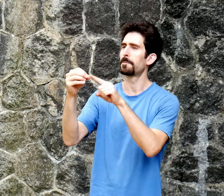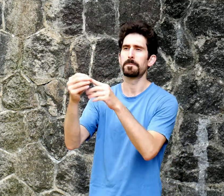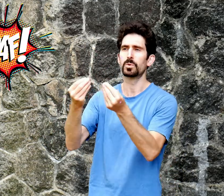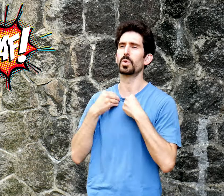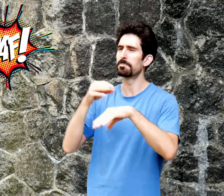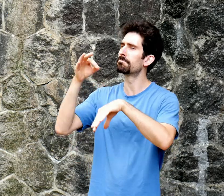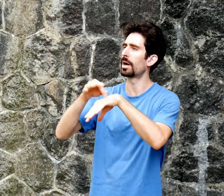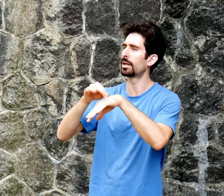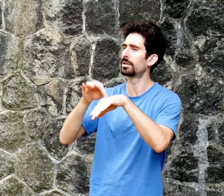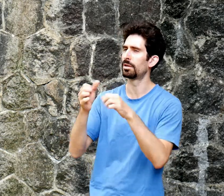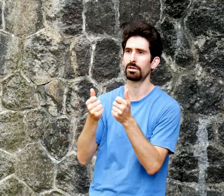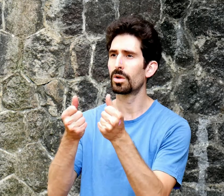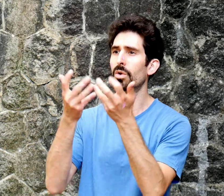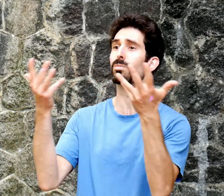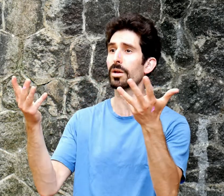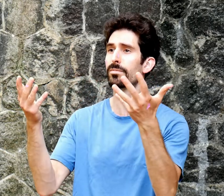combien nous rendent malades ?